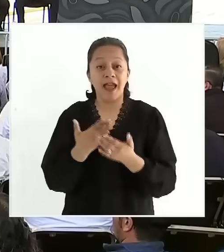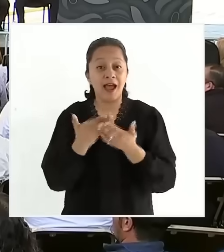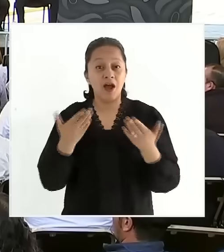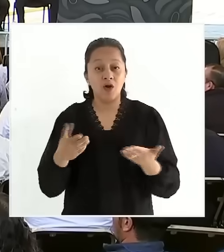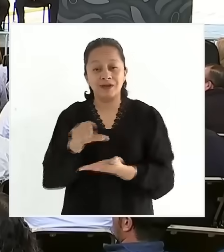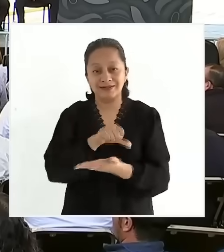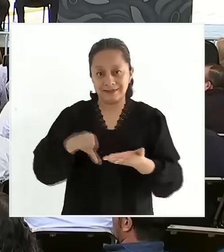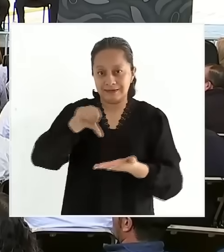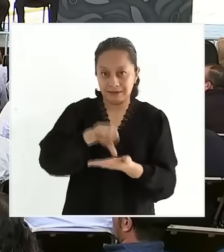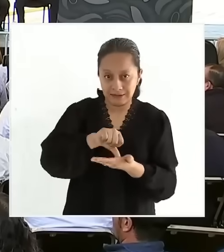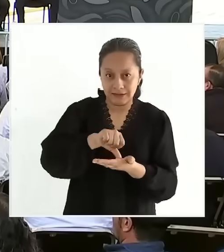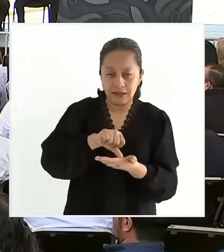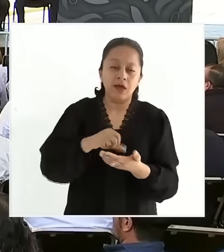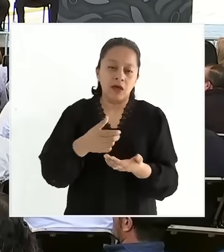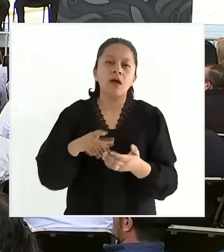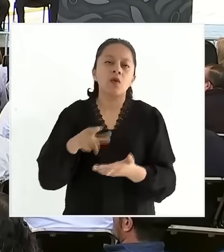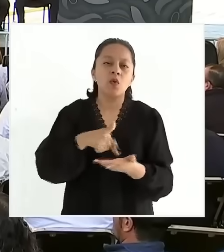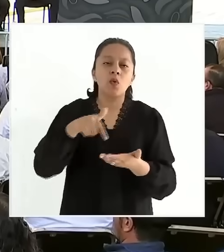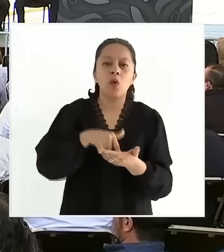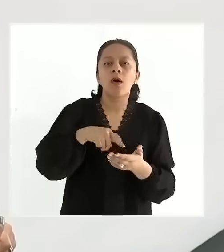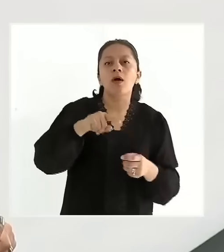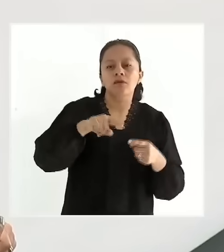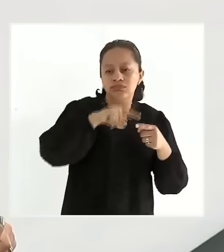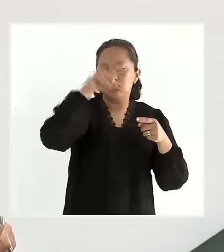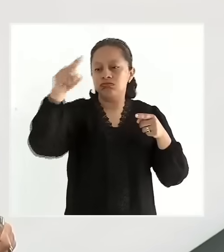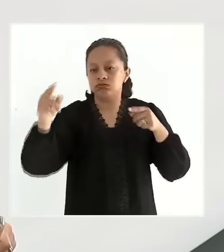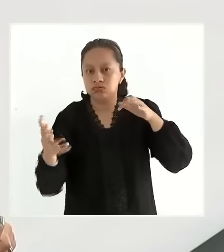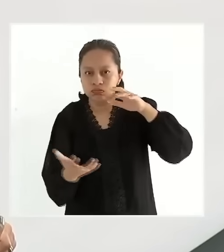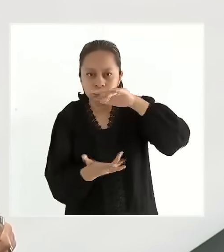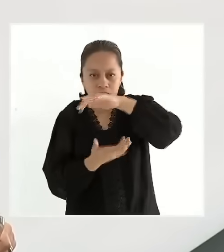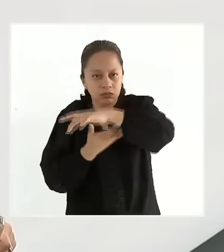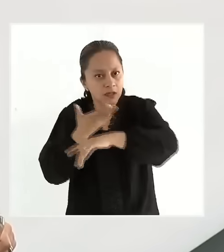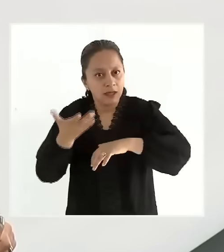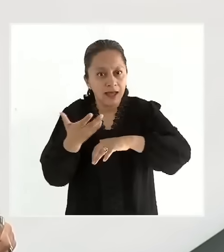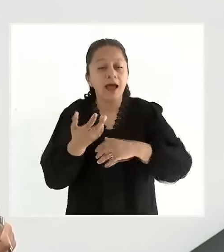ciclo combinado SUS se incrementará la capacidad de generación para garantizar el suministro de